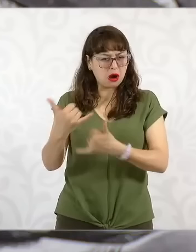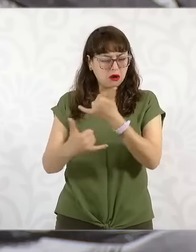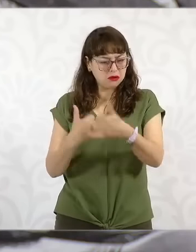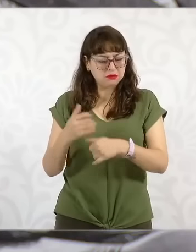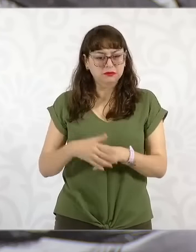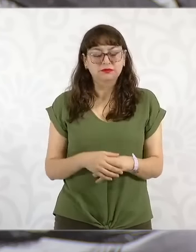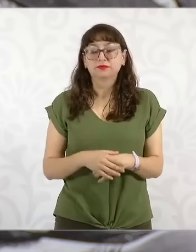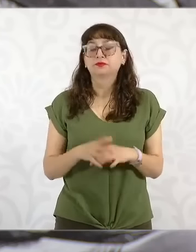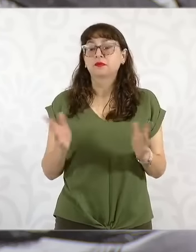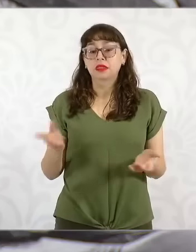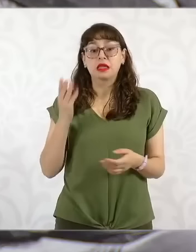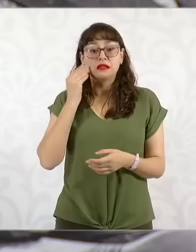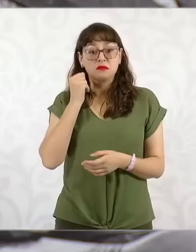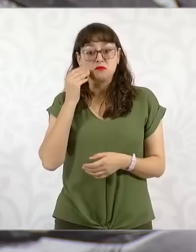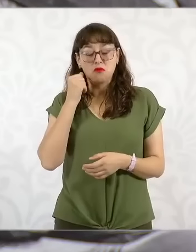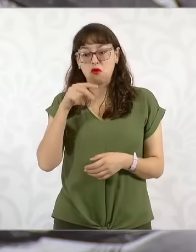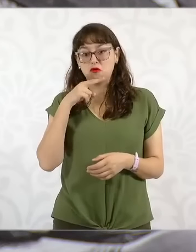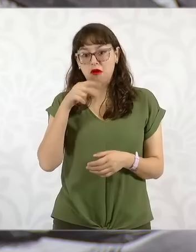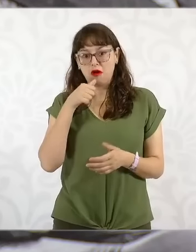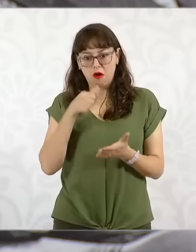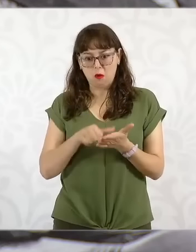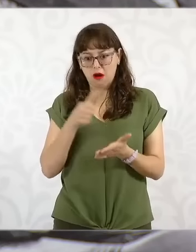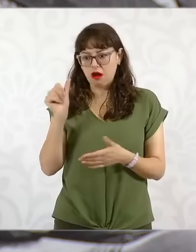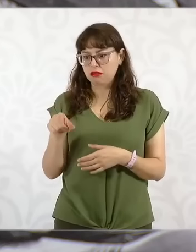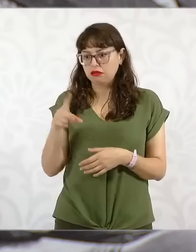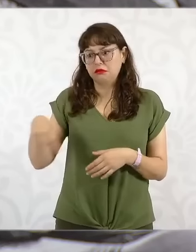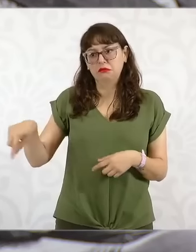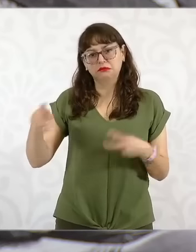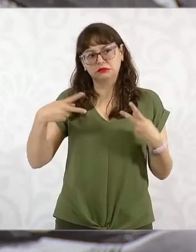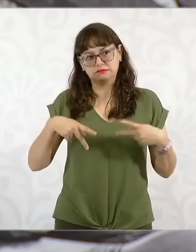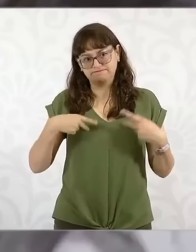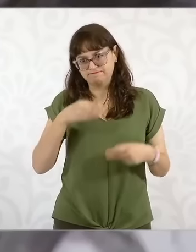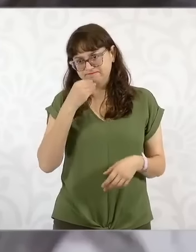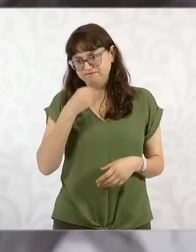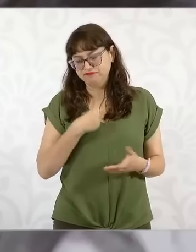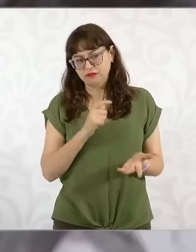y limón generaban un alto impacto económico en perjuicio de las actividades productivas y de